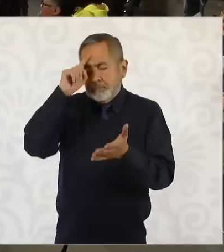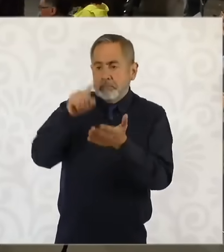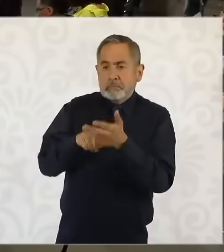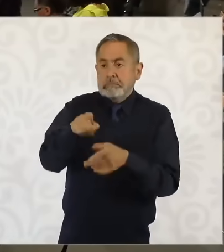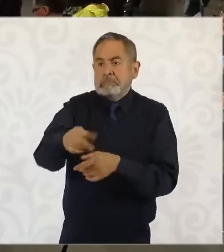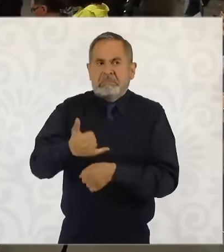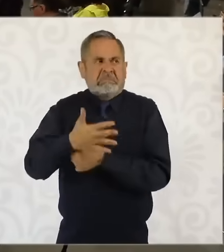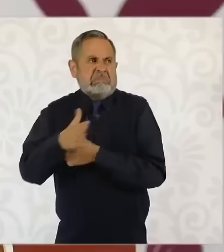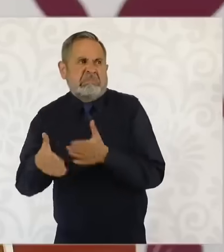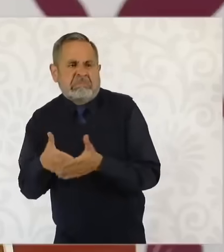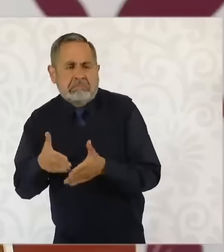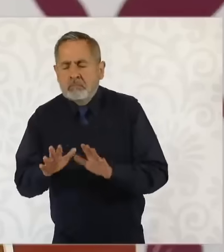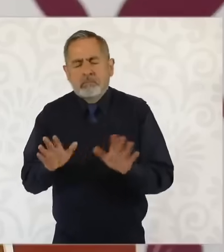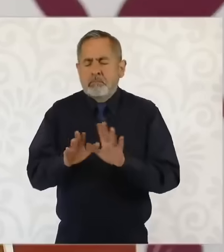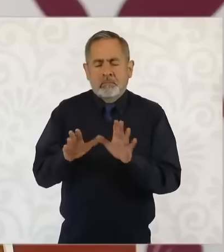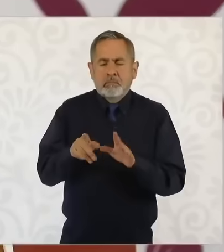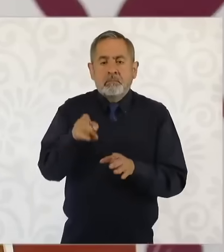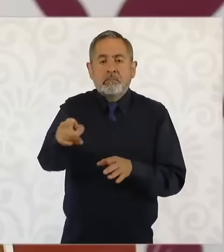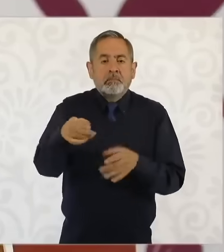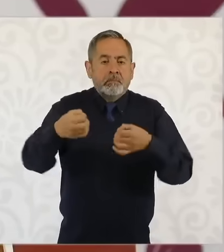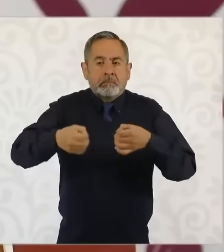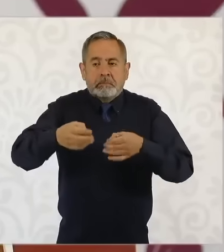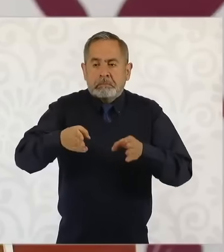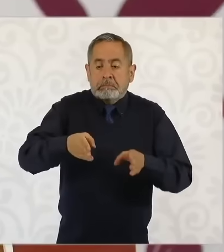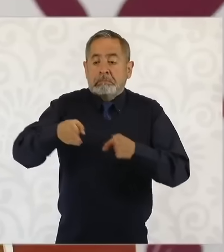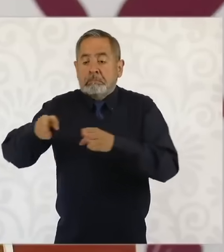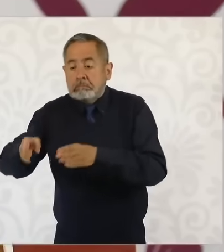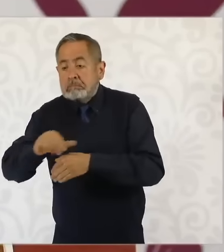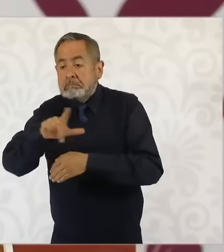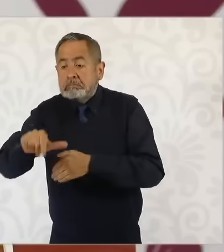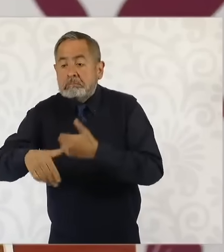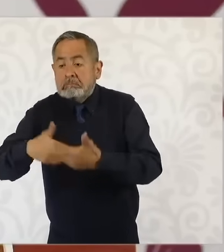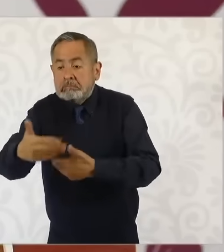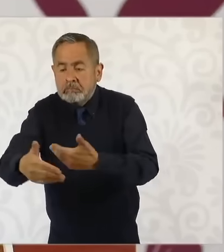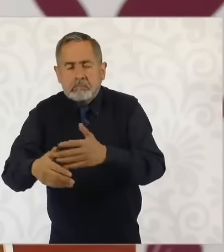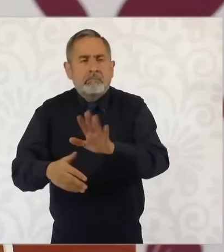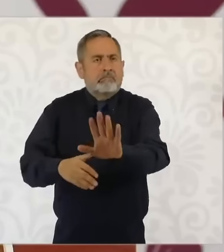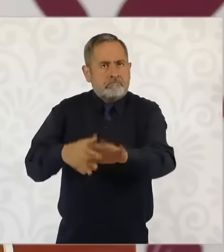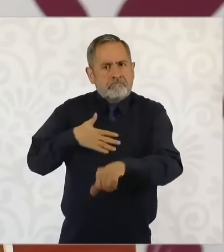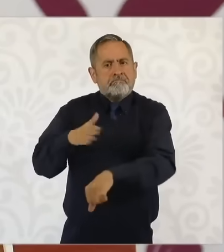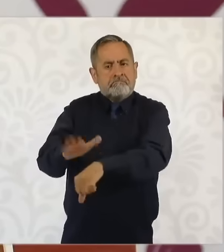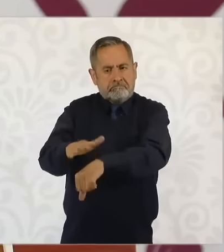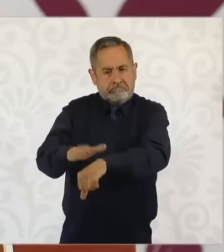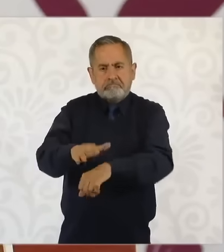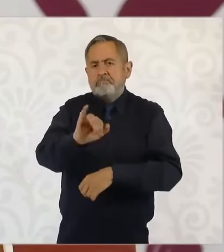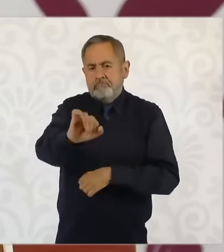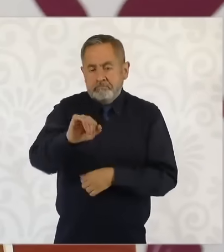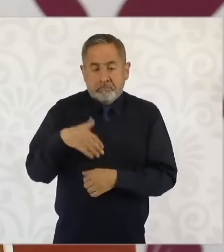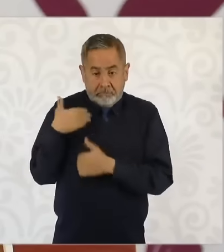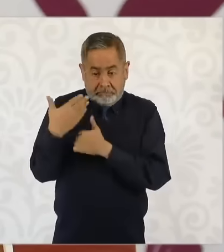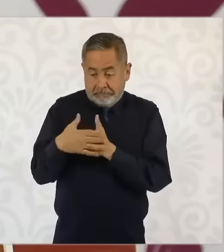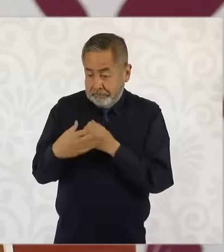tenido otras prioridades pero sí es prioridad y con las nuevas reformas que se vean enviar